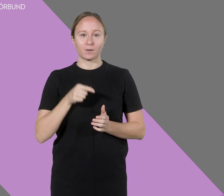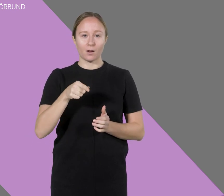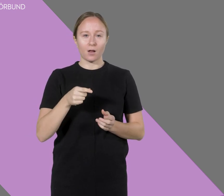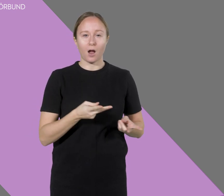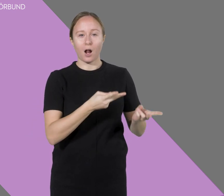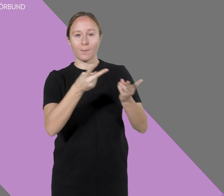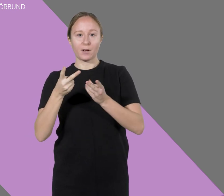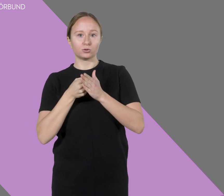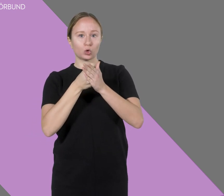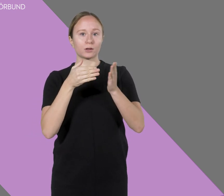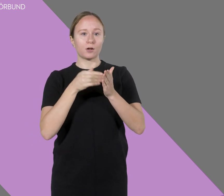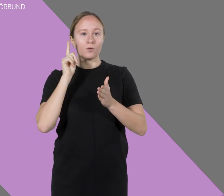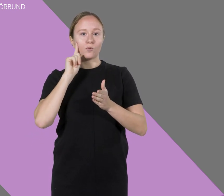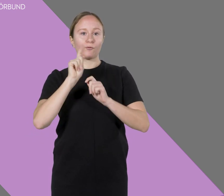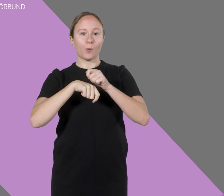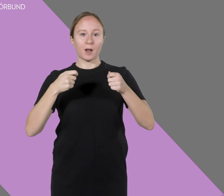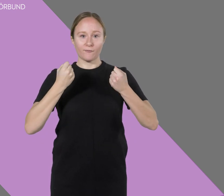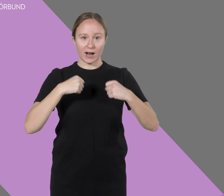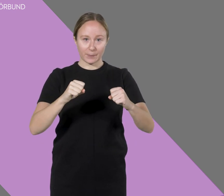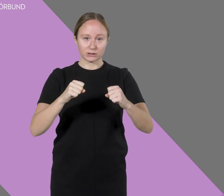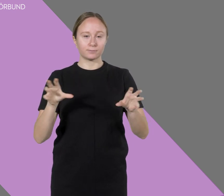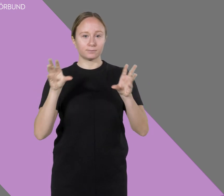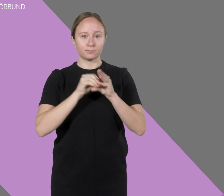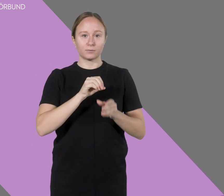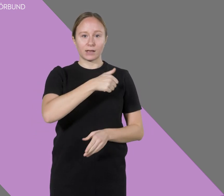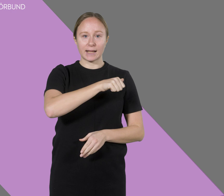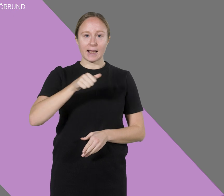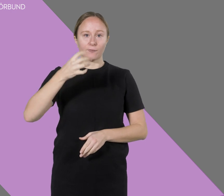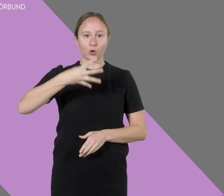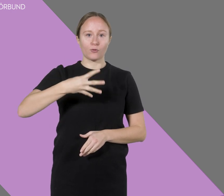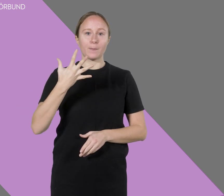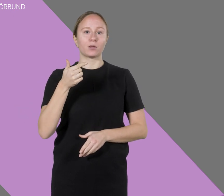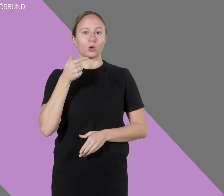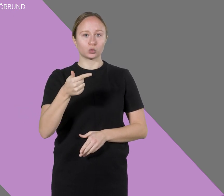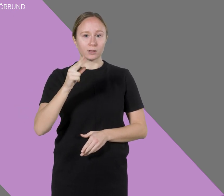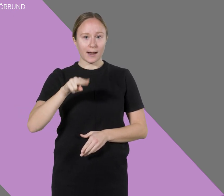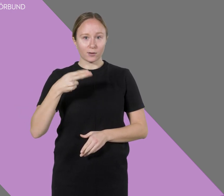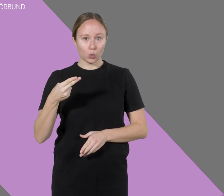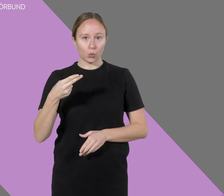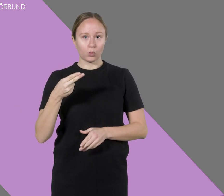Det allmänna understödet till förbundets verksamhet uppgår till 945 000 euro, -